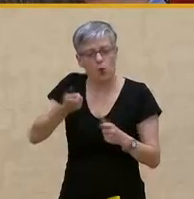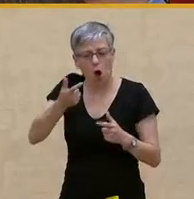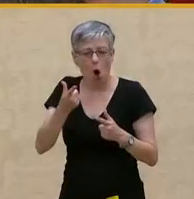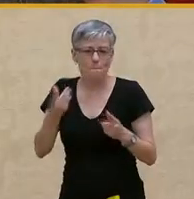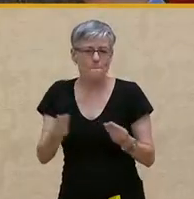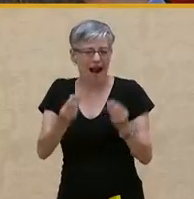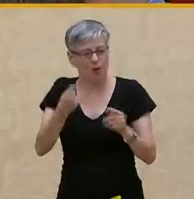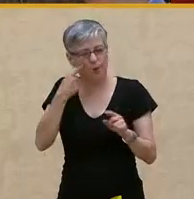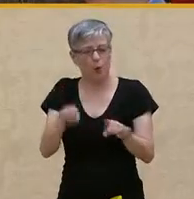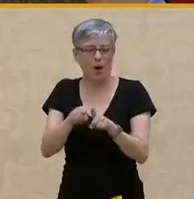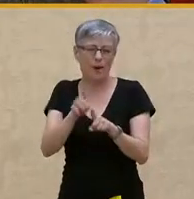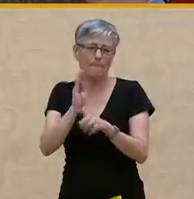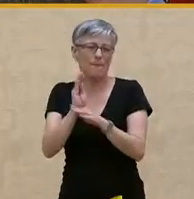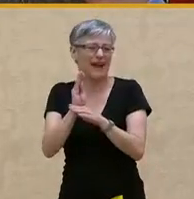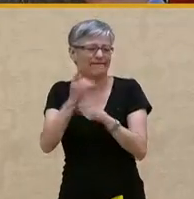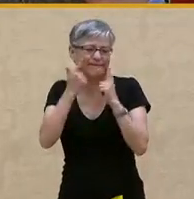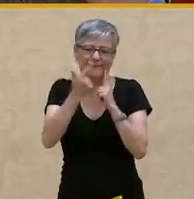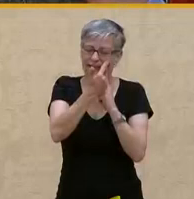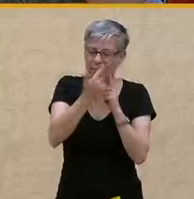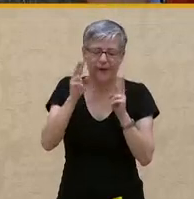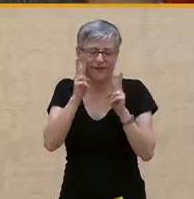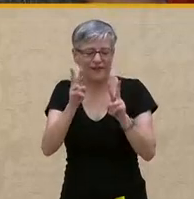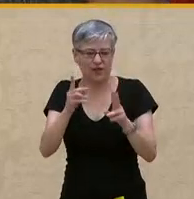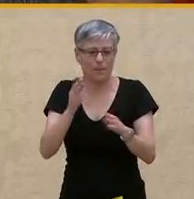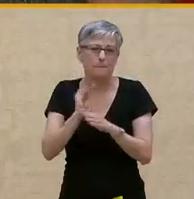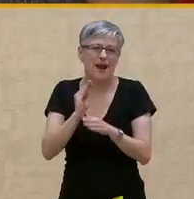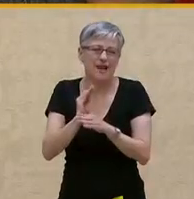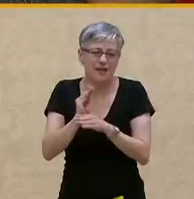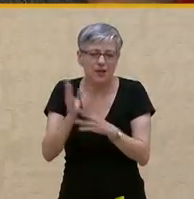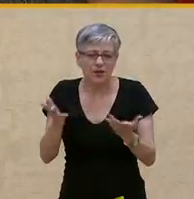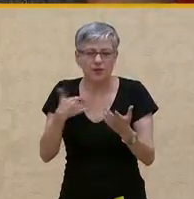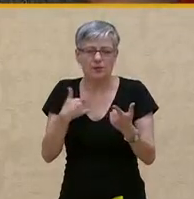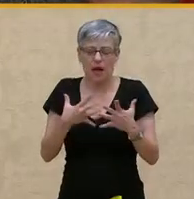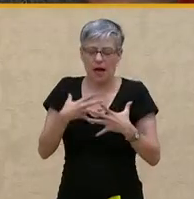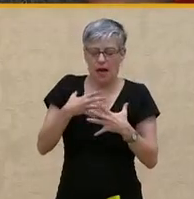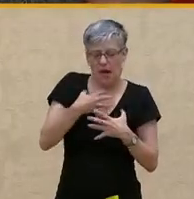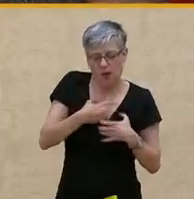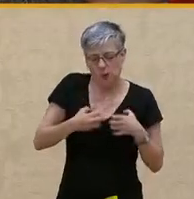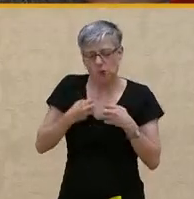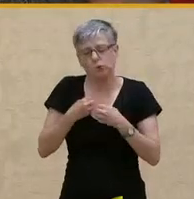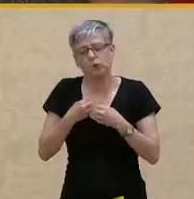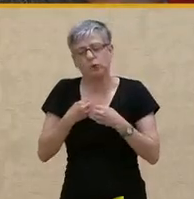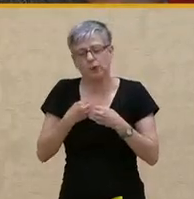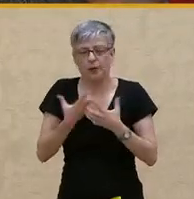visión que podía tener. Y por lo menos ya sí que estoy un poquito angustiada, triste, pero bueno,